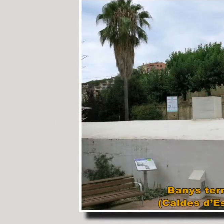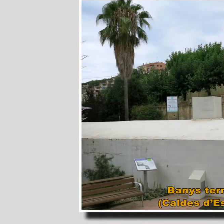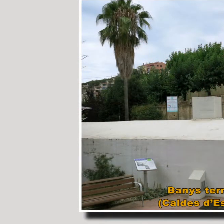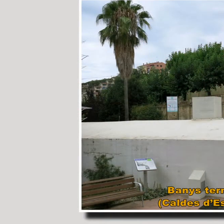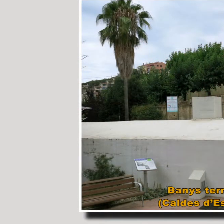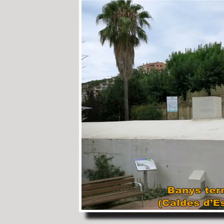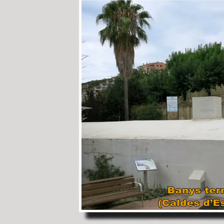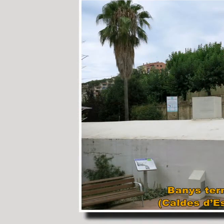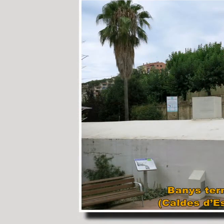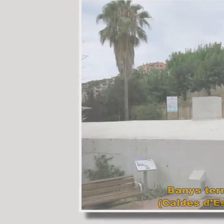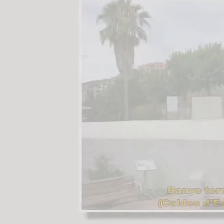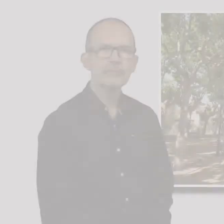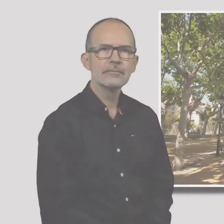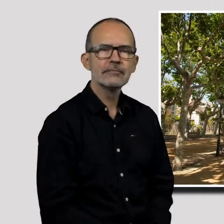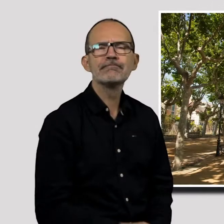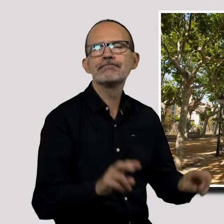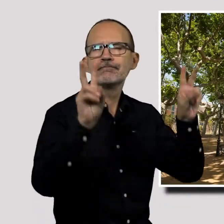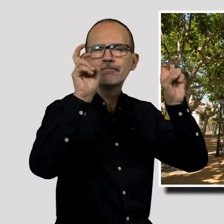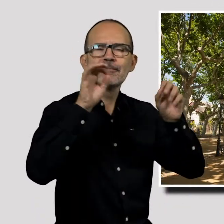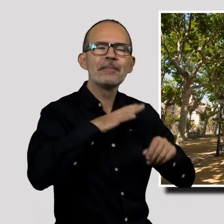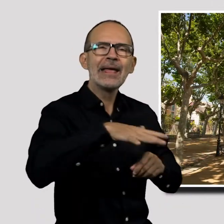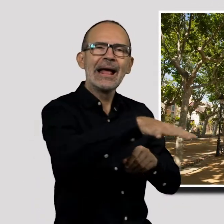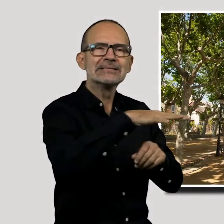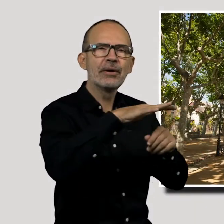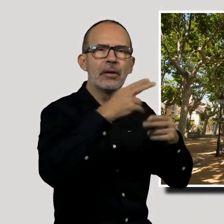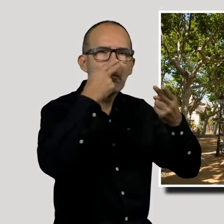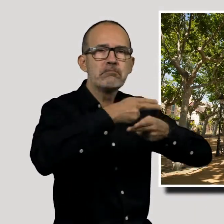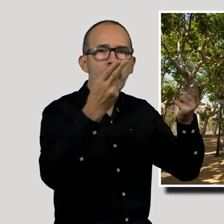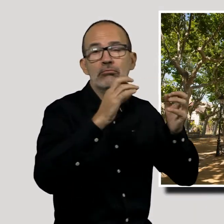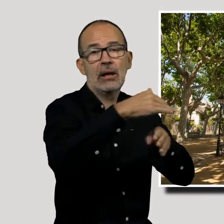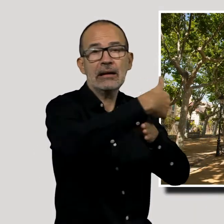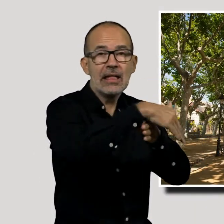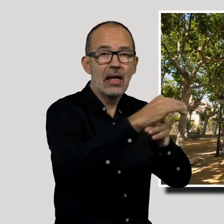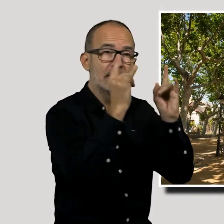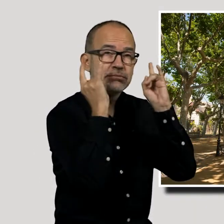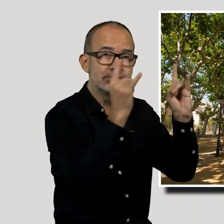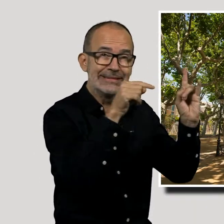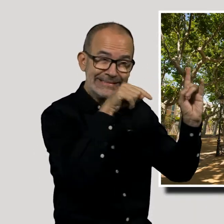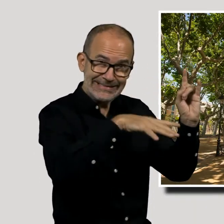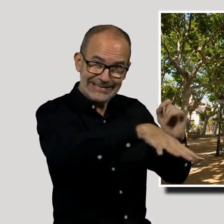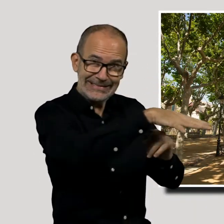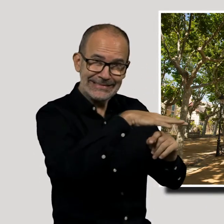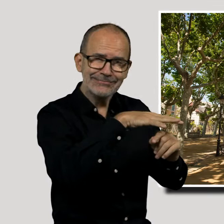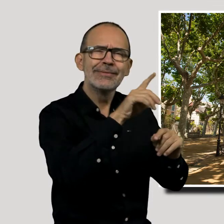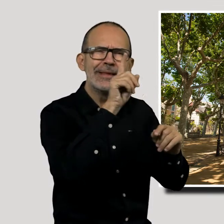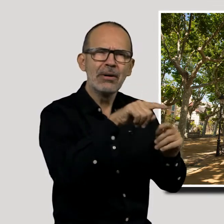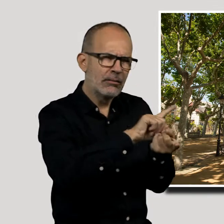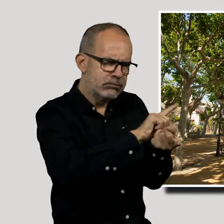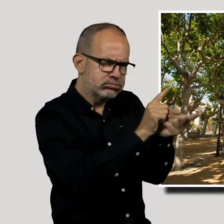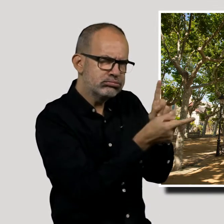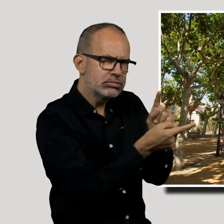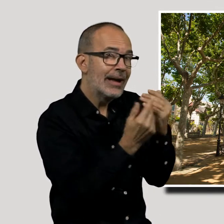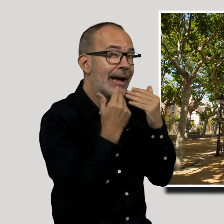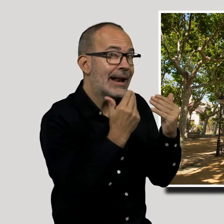L’espai públic també va experimentar l’impacte urbanístic de les colònies d’estiuejants